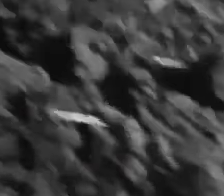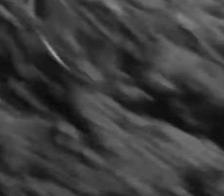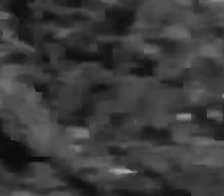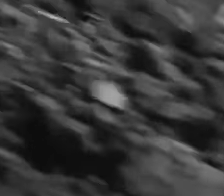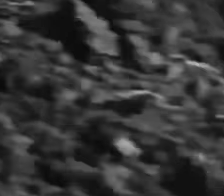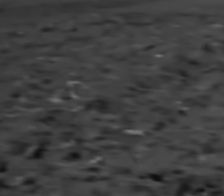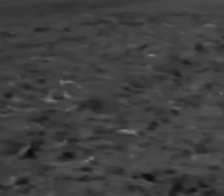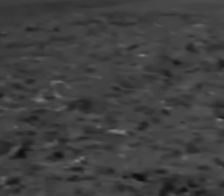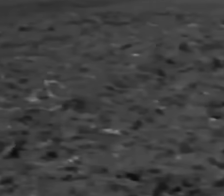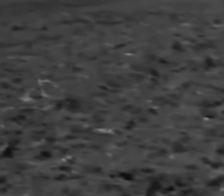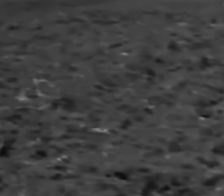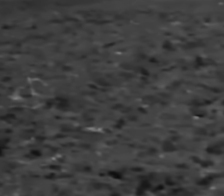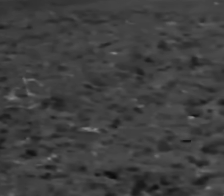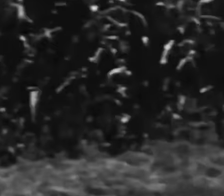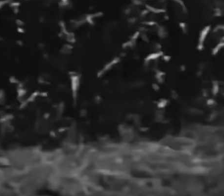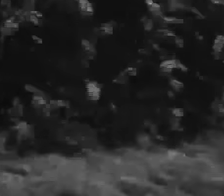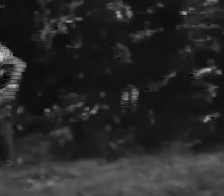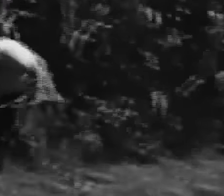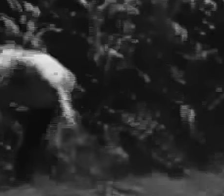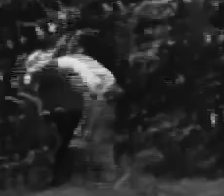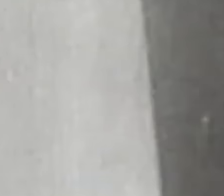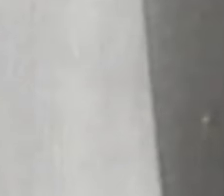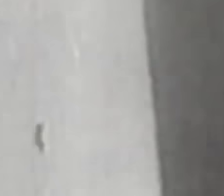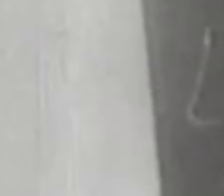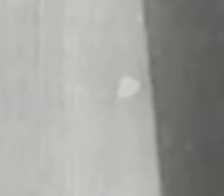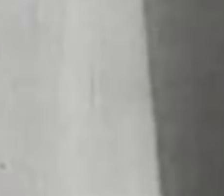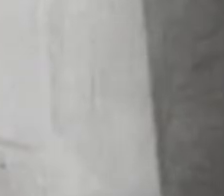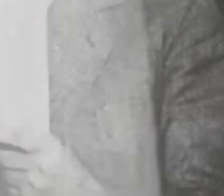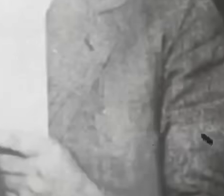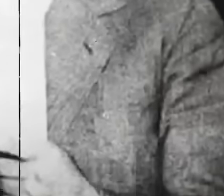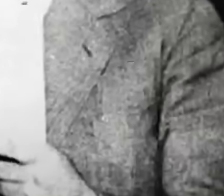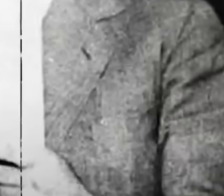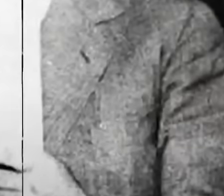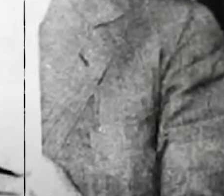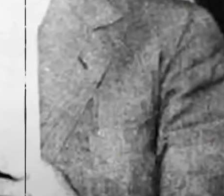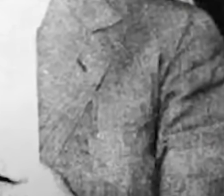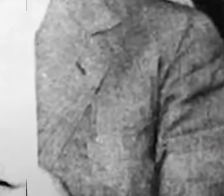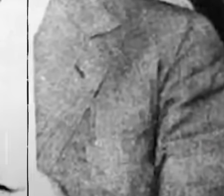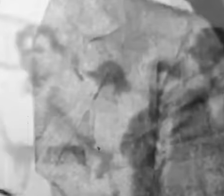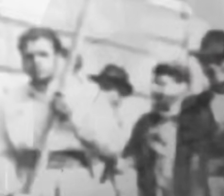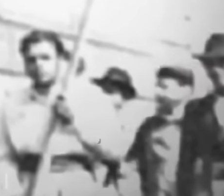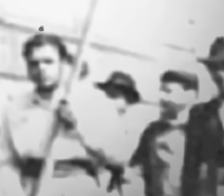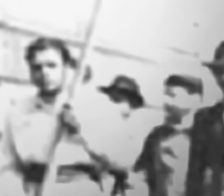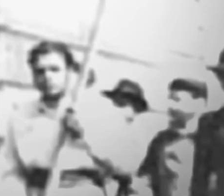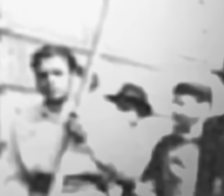cada rincón de México. Se declaran expropiados y a favor de evaluación la maquinaria,